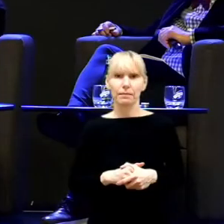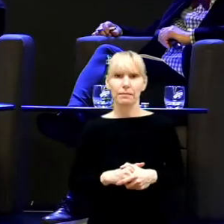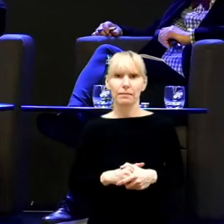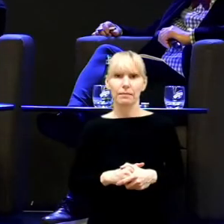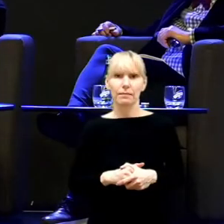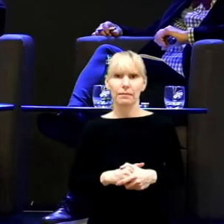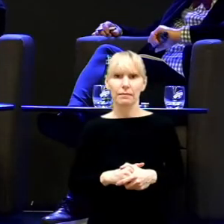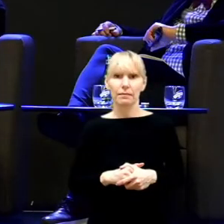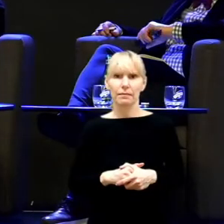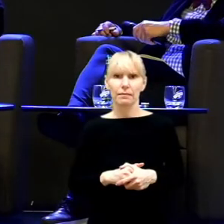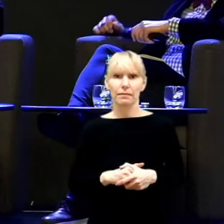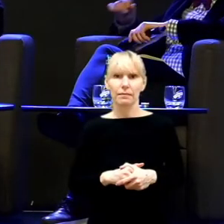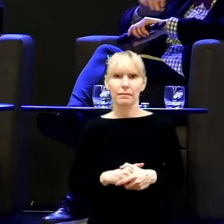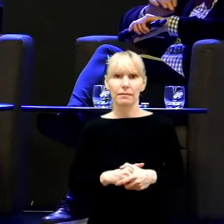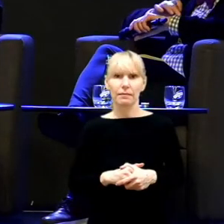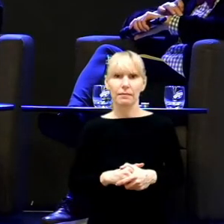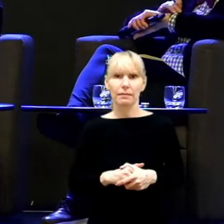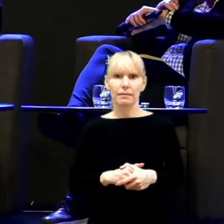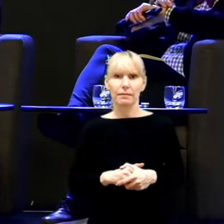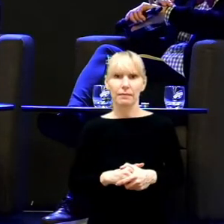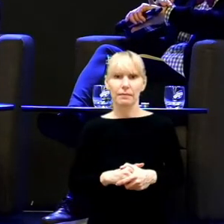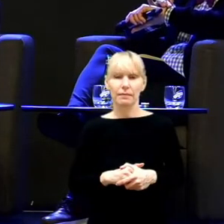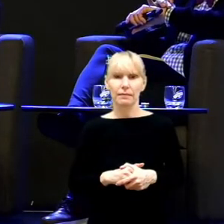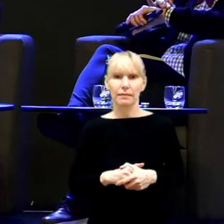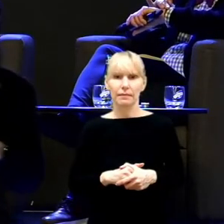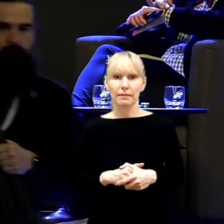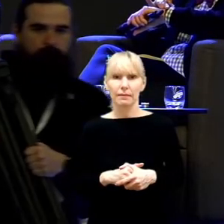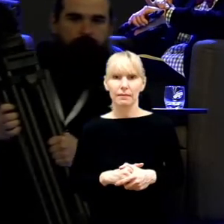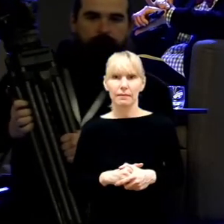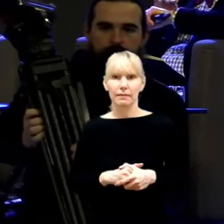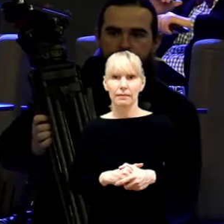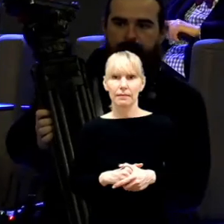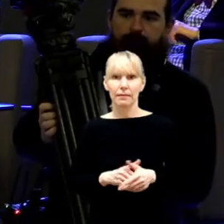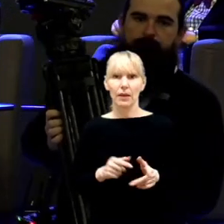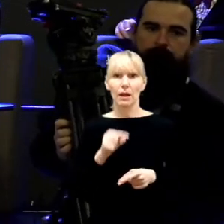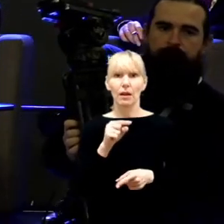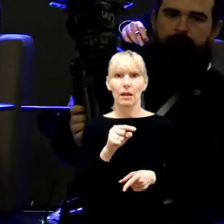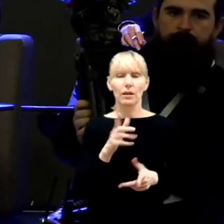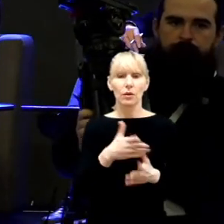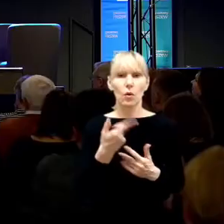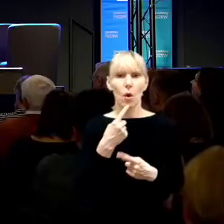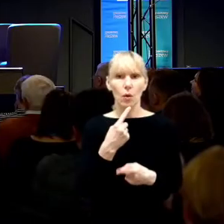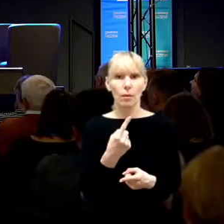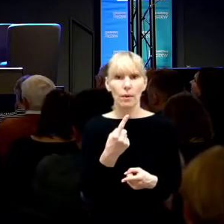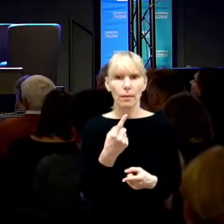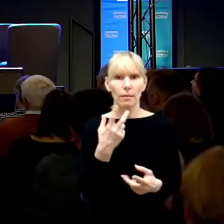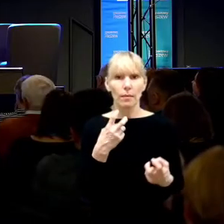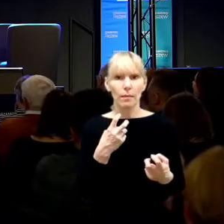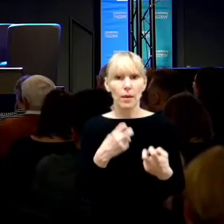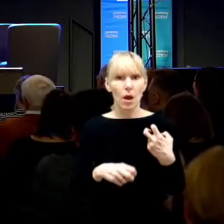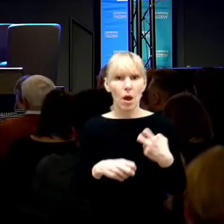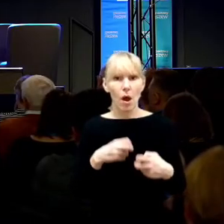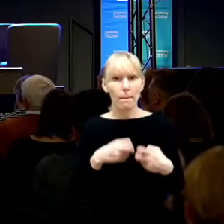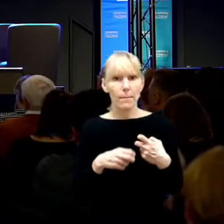czy jakby odwracaniem problemu, powiedzeniem jest, że no właśnie